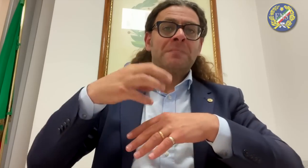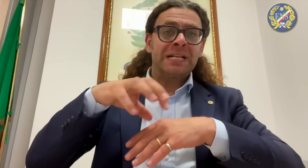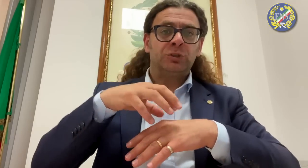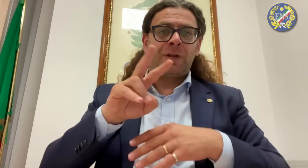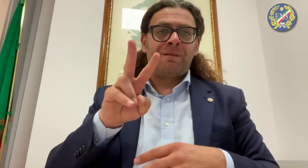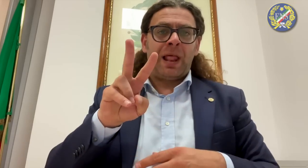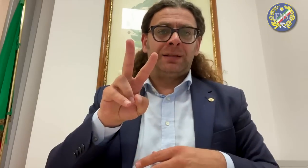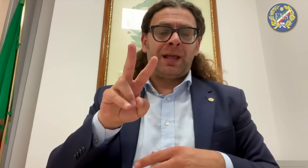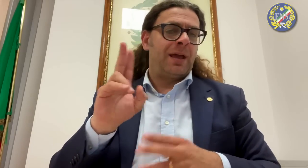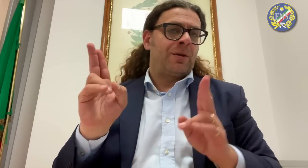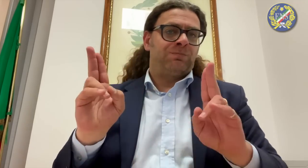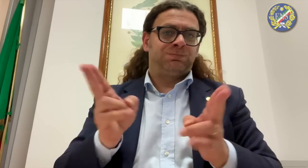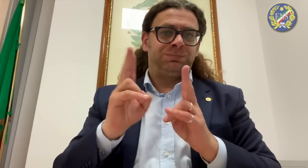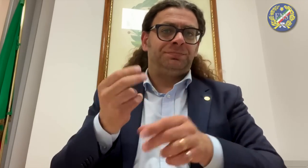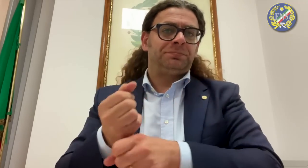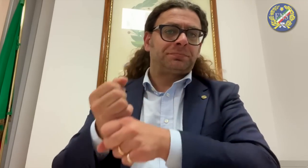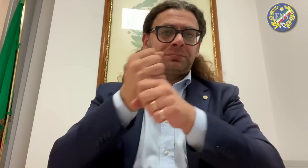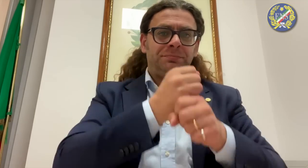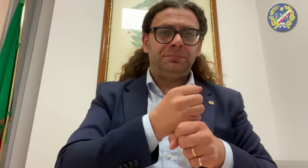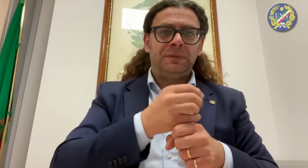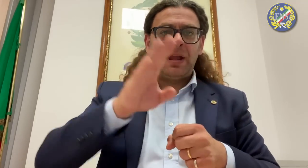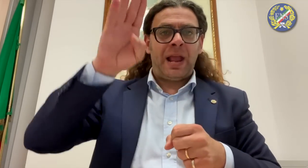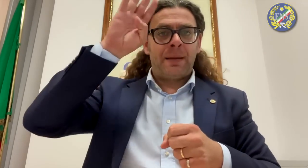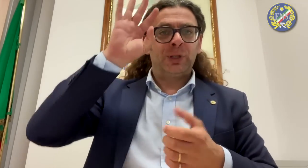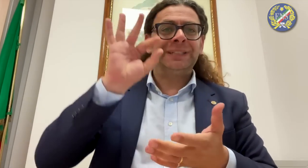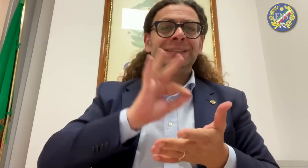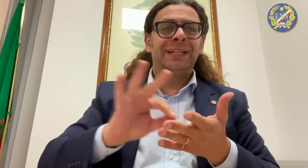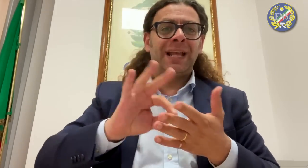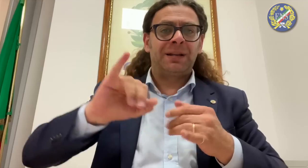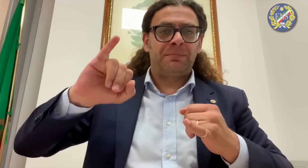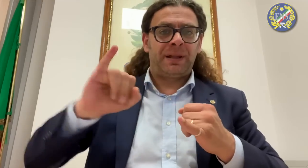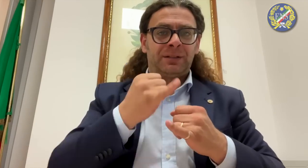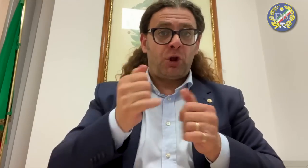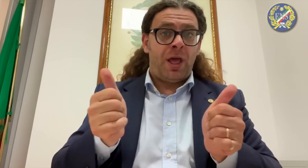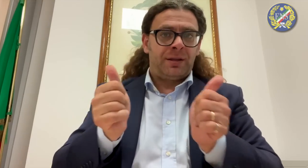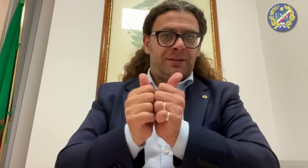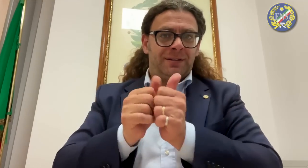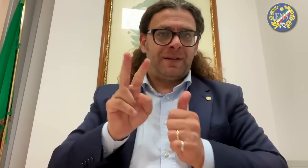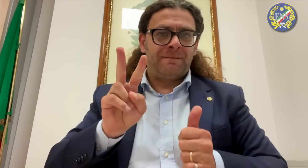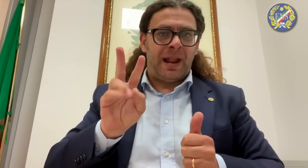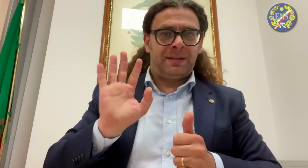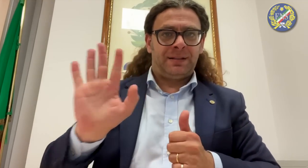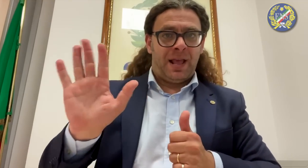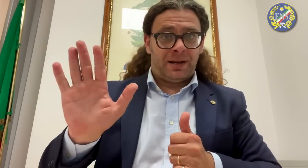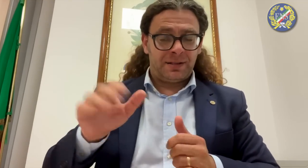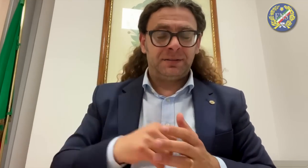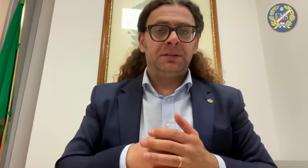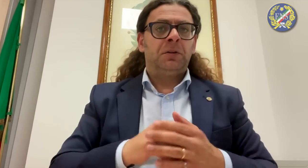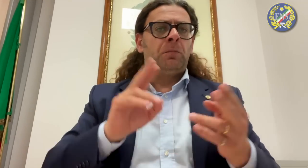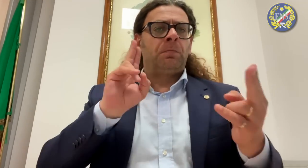Il Ministro Valditara, impossibilitato a presenziare, ha delegato a riceverci il suo Segretario Particolare.